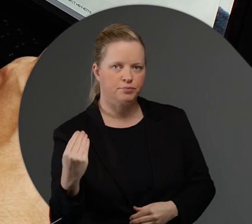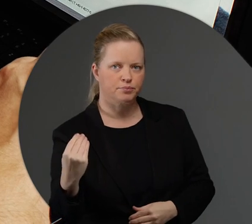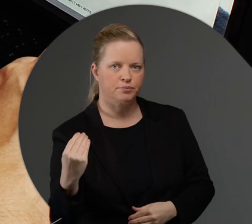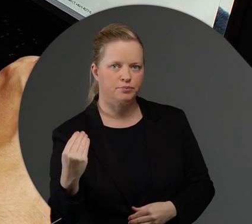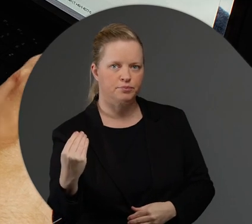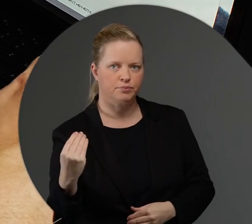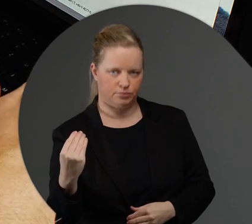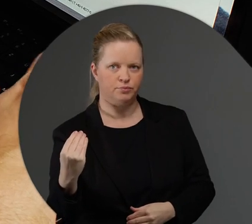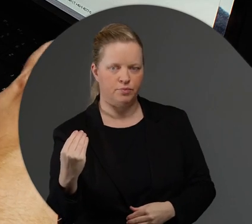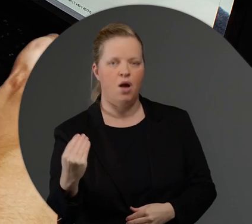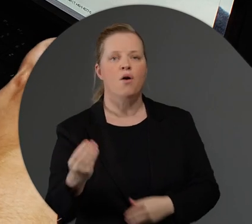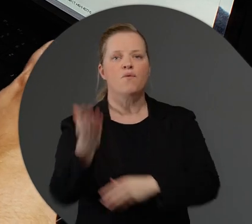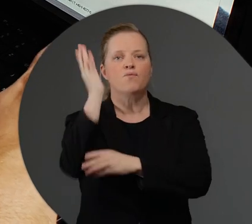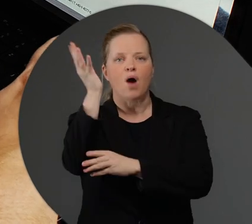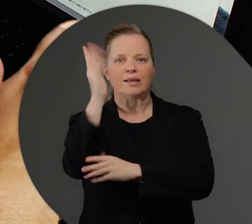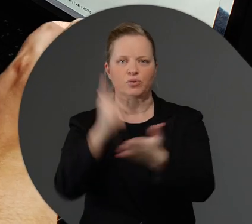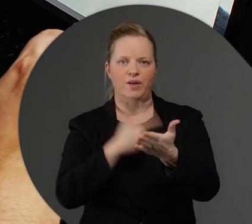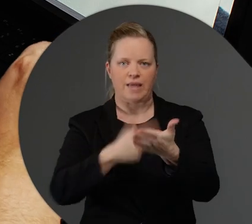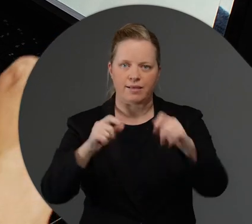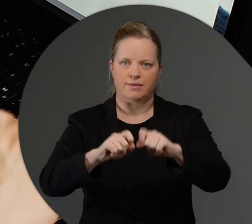Genau, jetzt öffne ich mal das Vorlesungsverzeichnis.